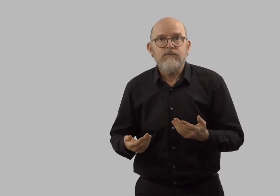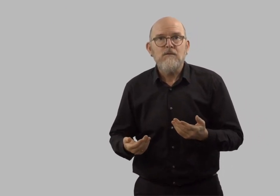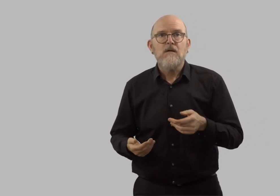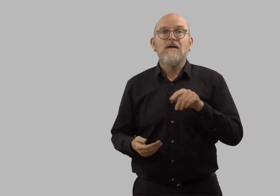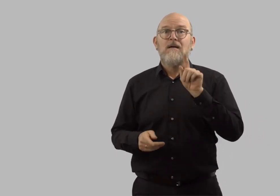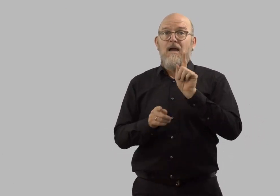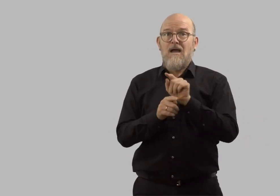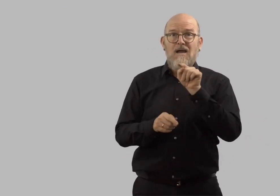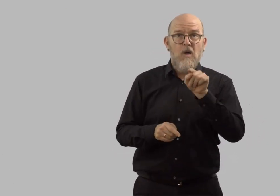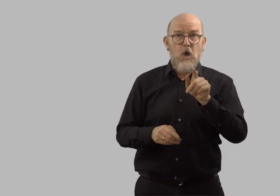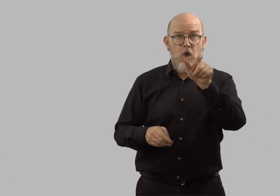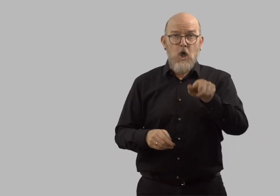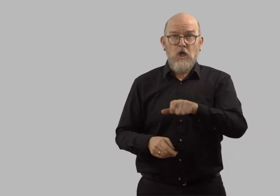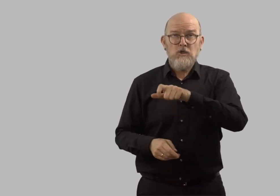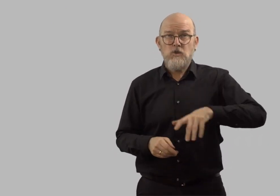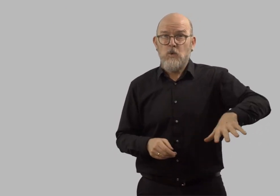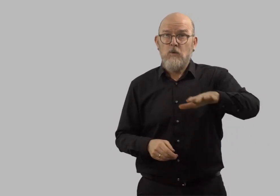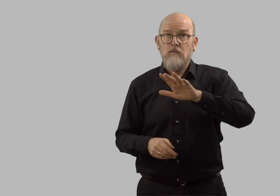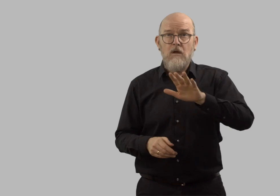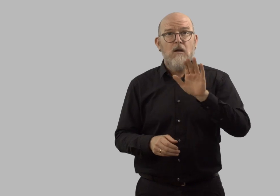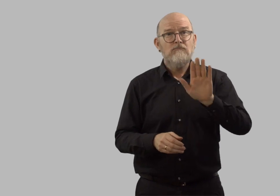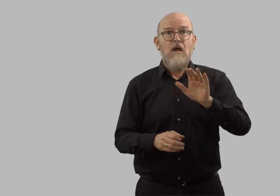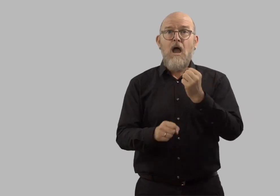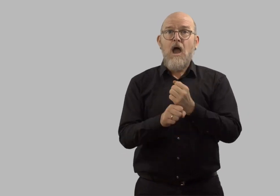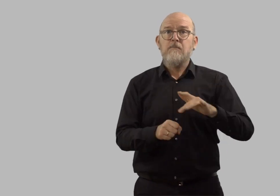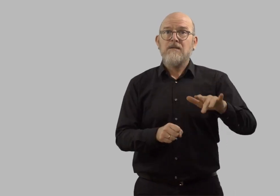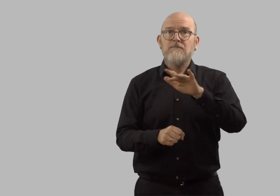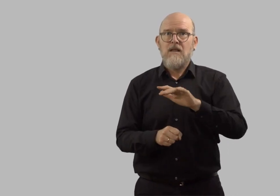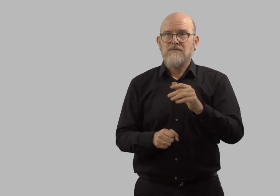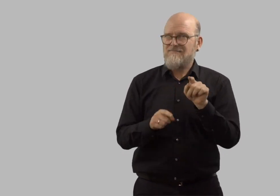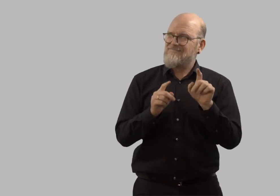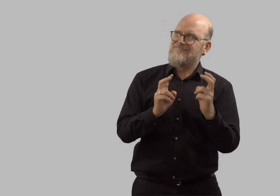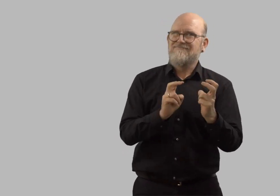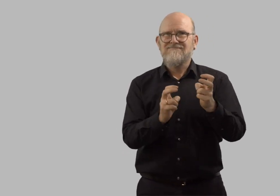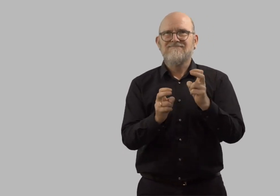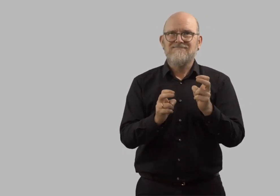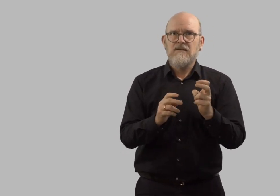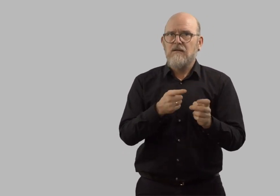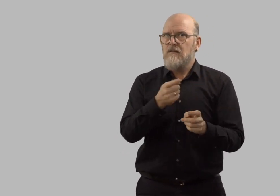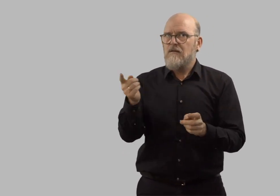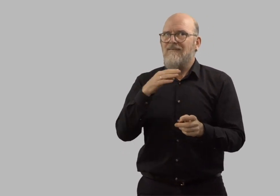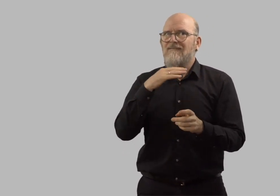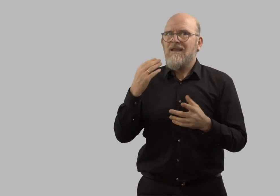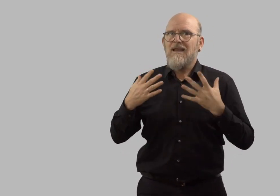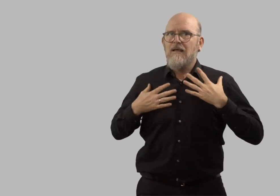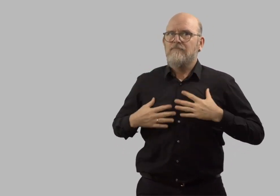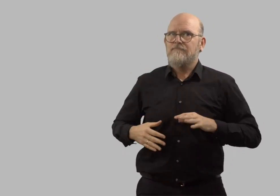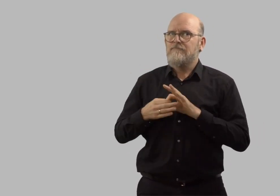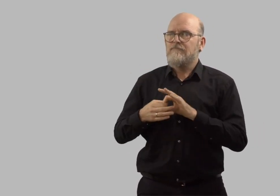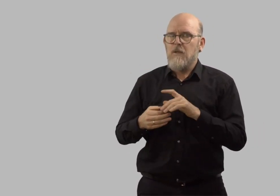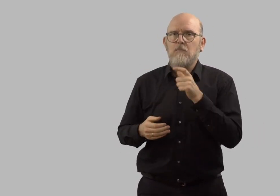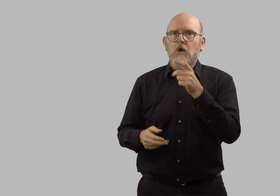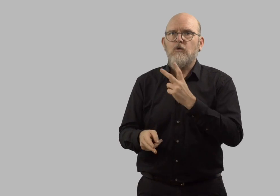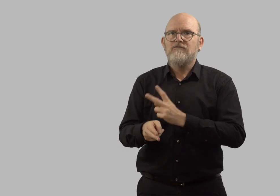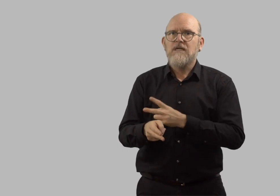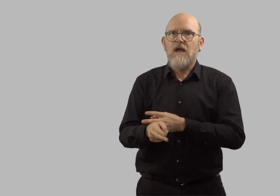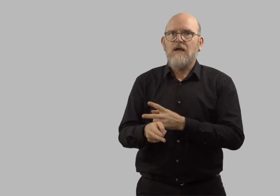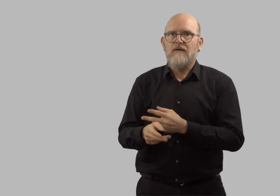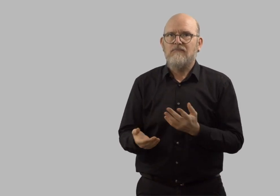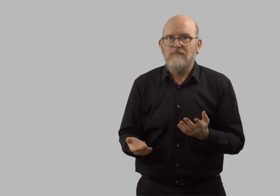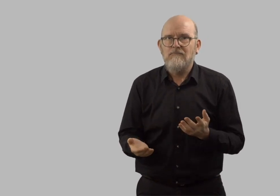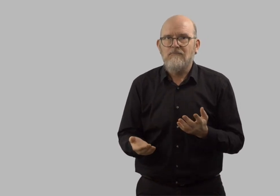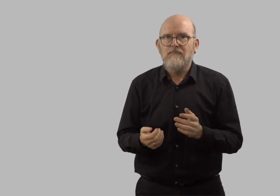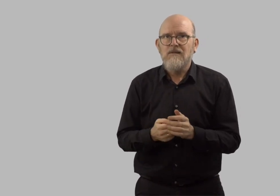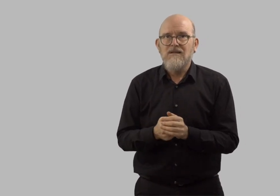Den Arbeitsplatz an Kreuzungen bezahlten viele mit Krankheit.